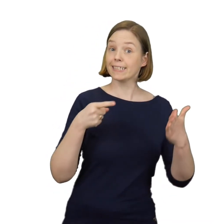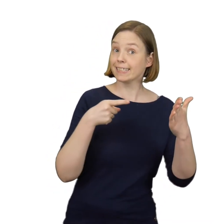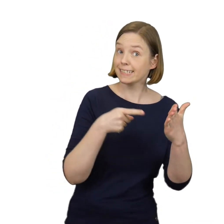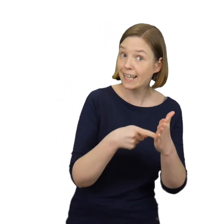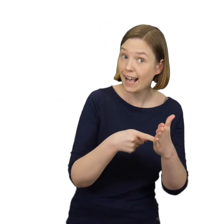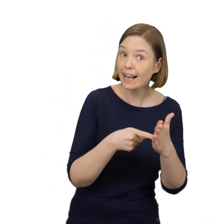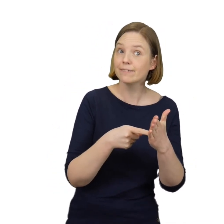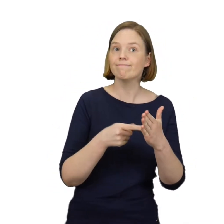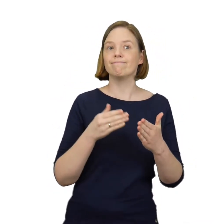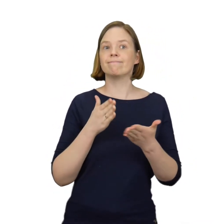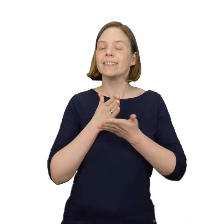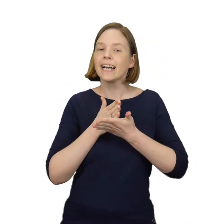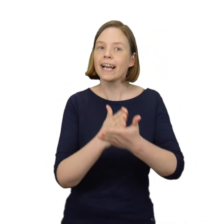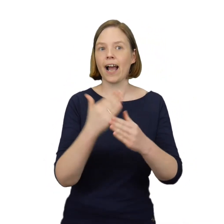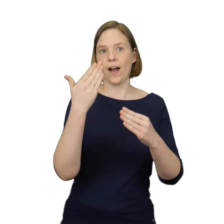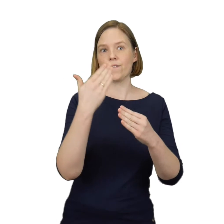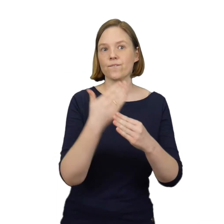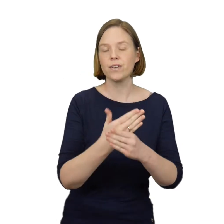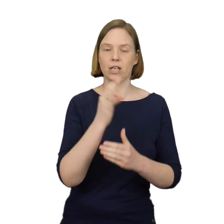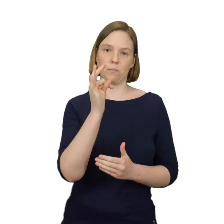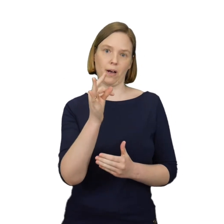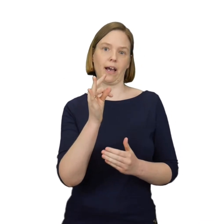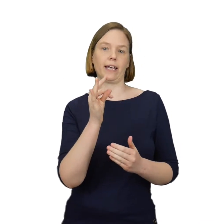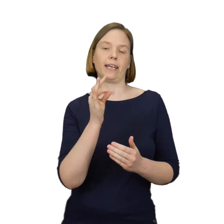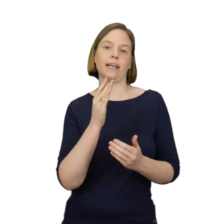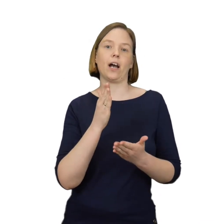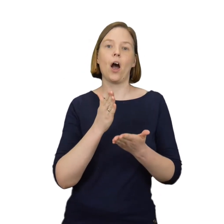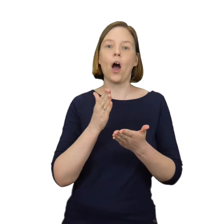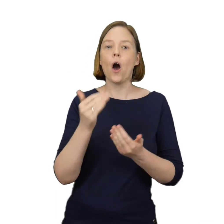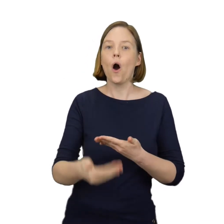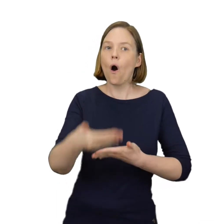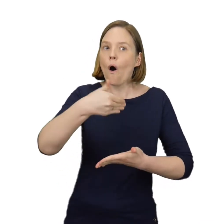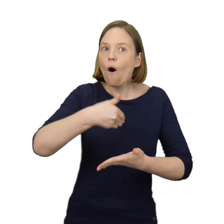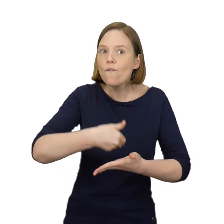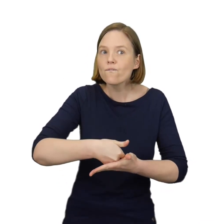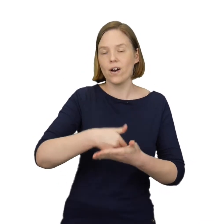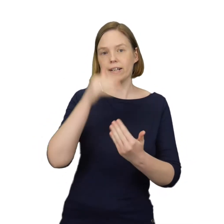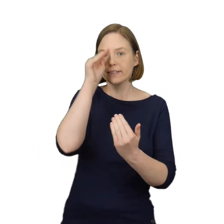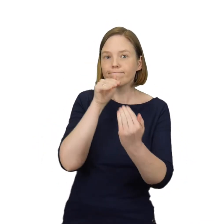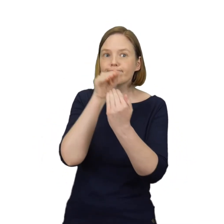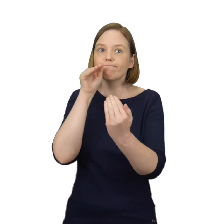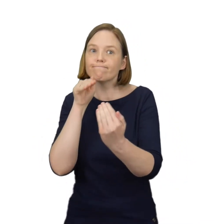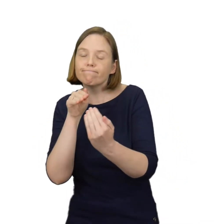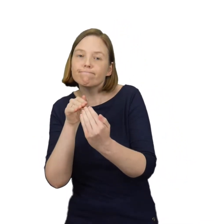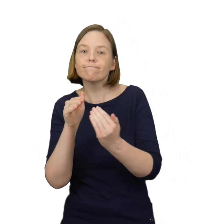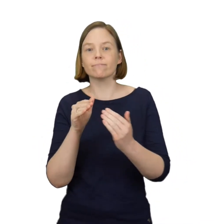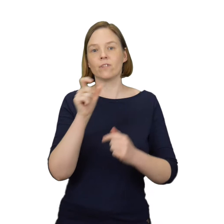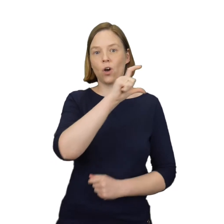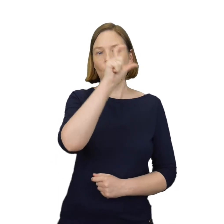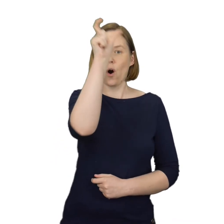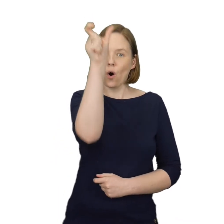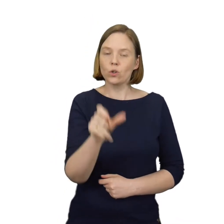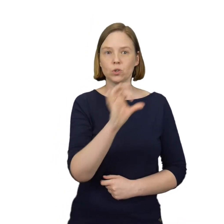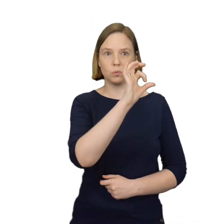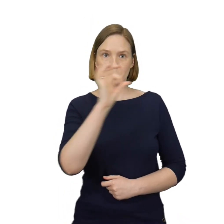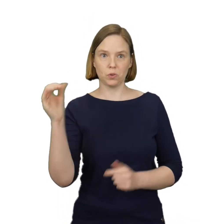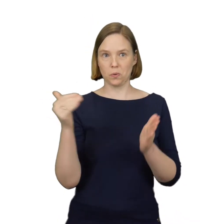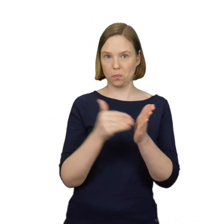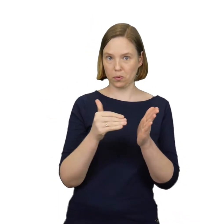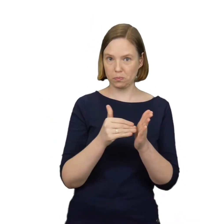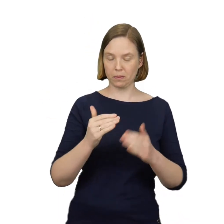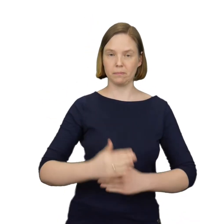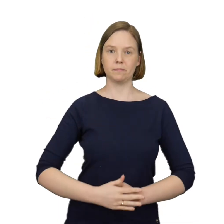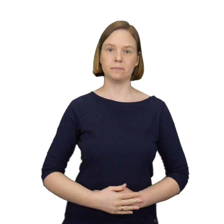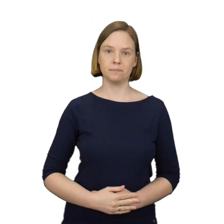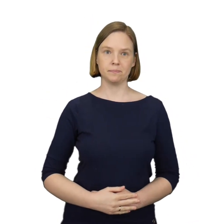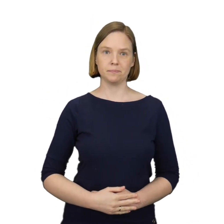przygotowaliśmy rekomendacje dla przedsiębiorców telekomunikacyjnych i pocztowych “Łączność”.